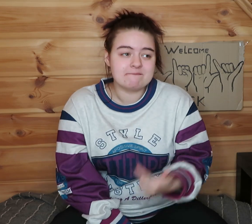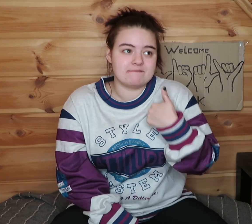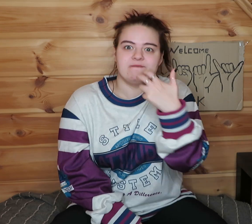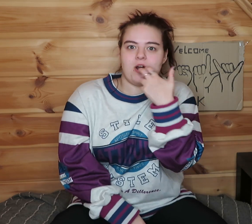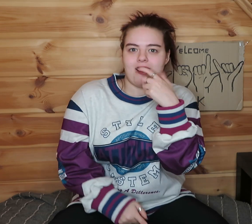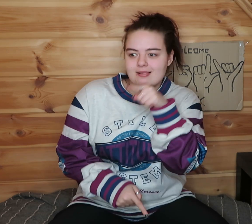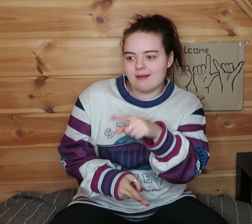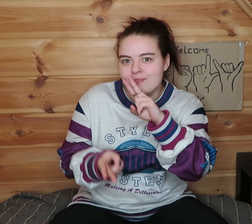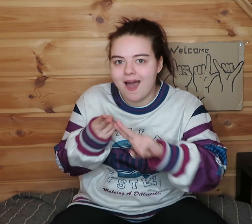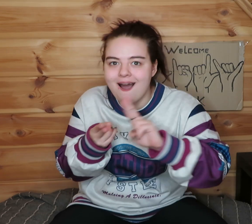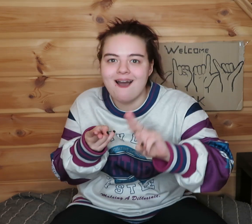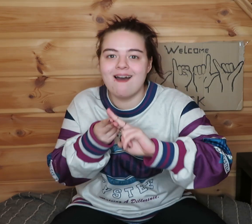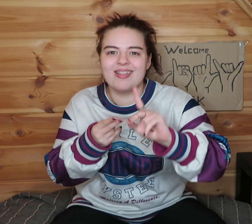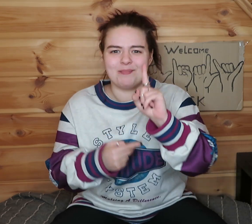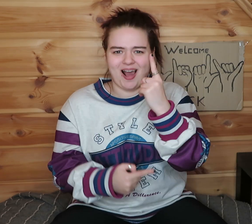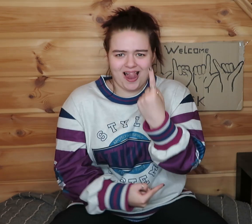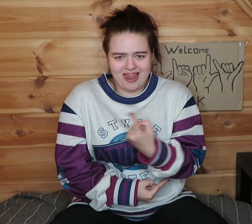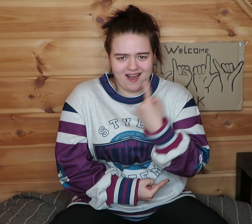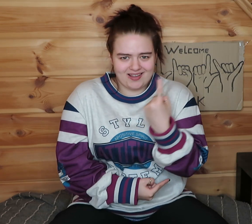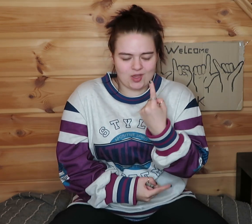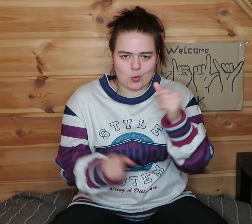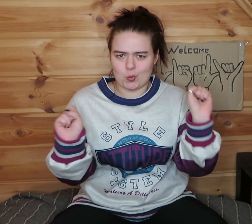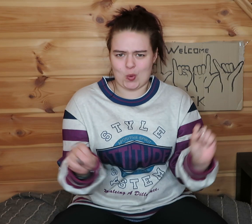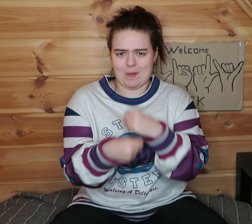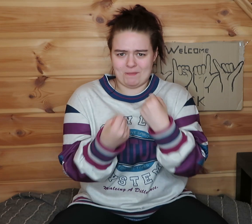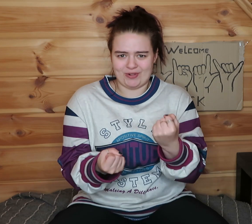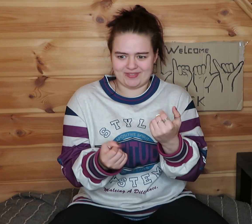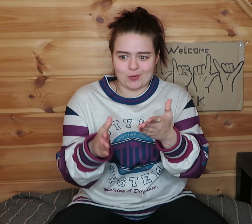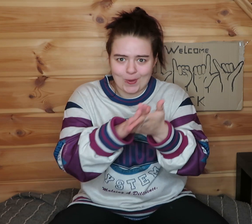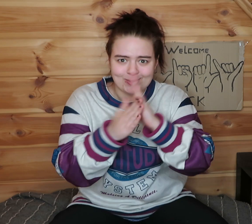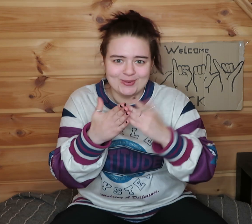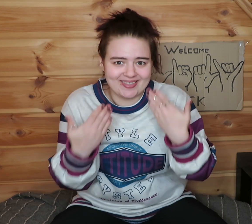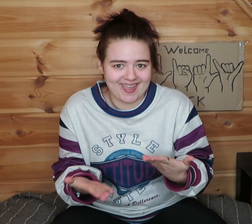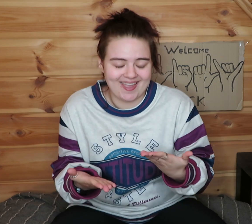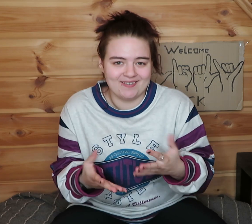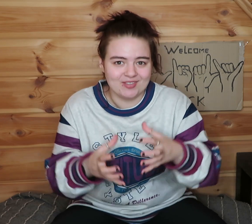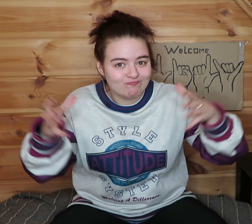Ich will darüber plaudern, aber alleine ist das unmöglich, es geht ja schließlich um die Community.